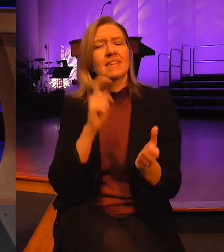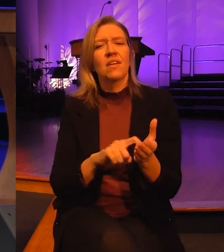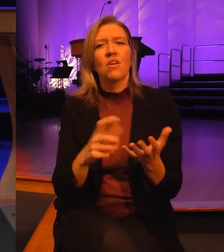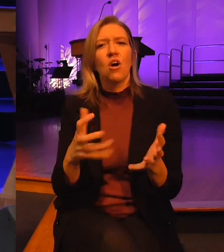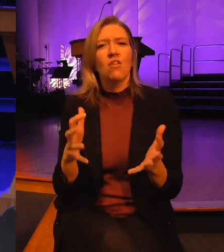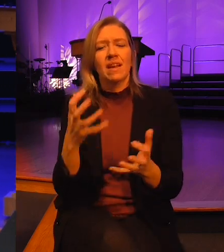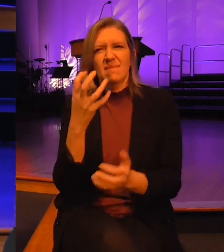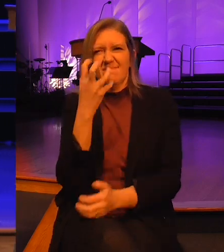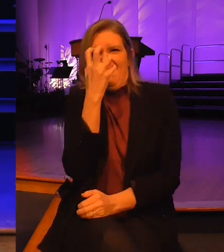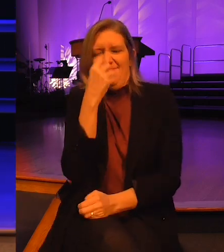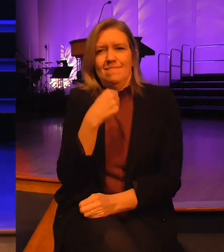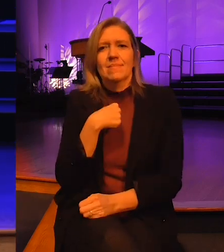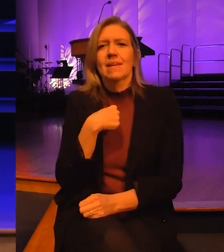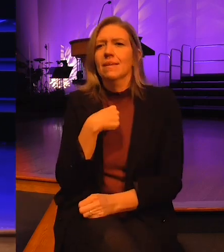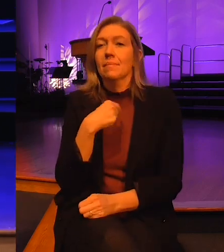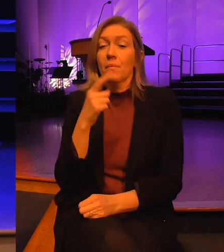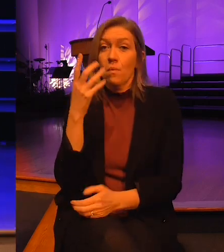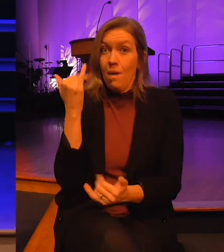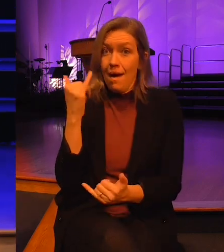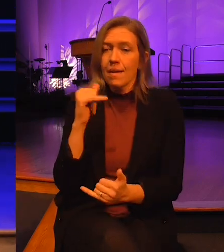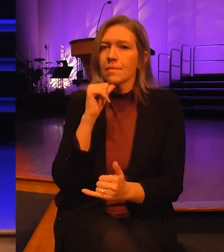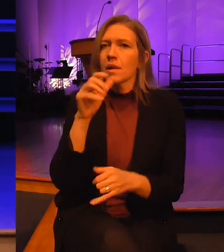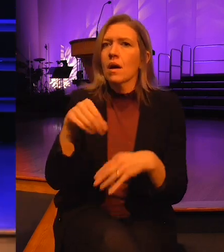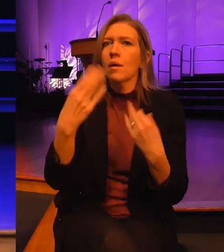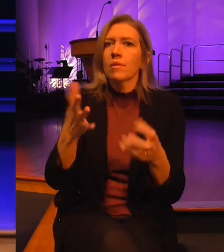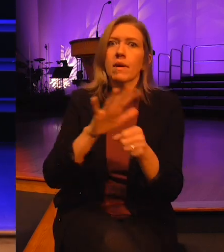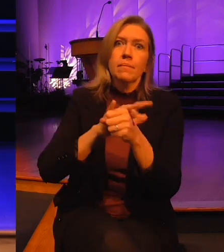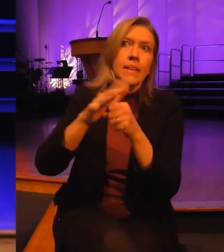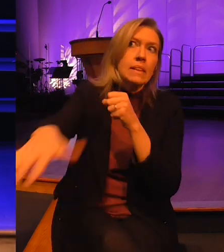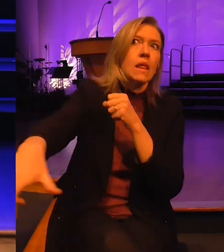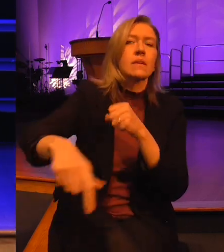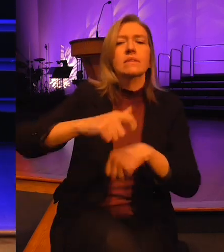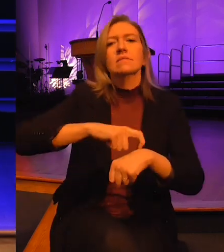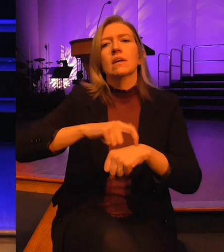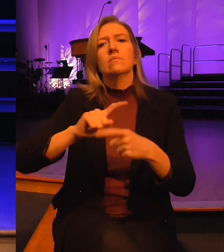tiempo para responder estas preguntas y es posible que necesitemos un poco más de luz para que todos